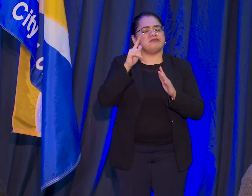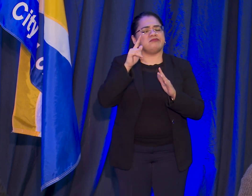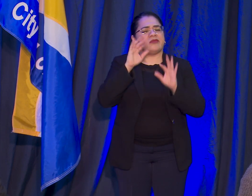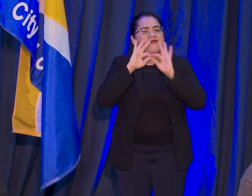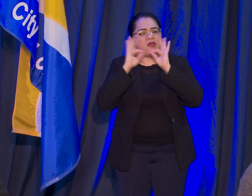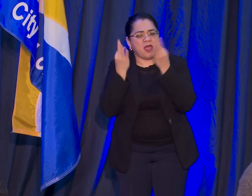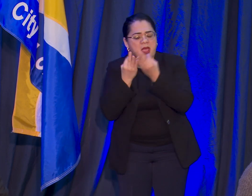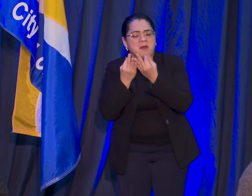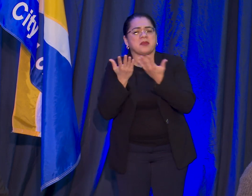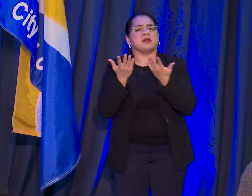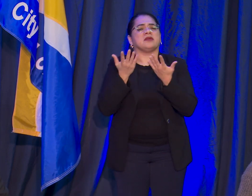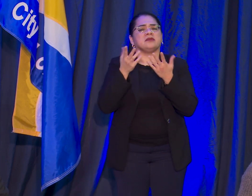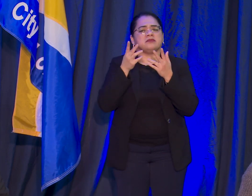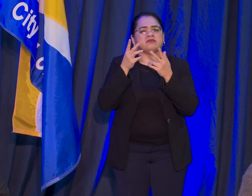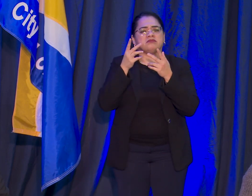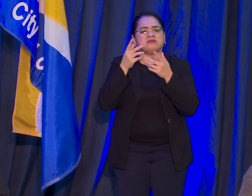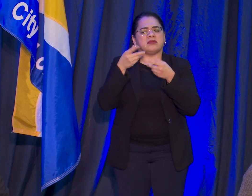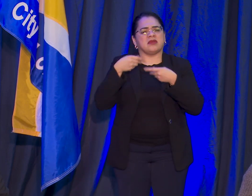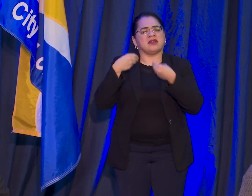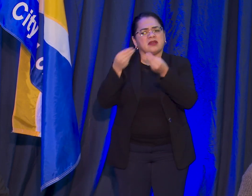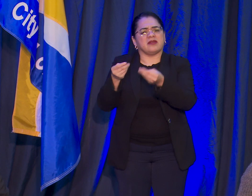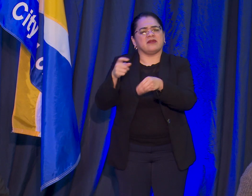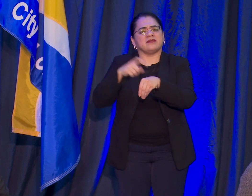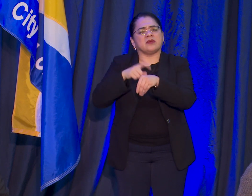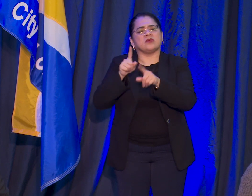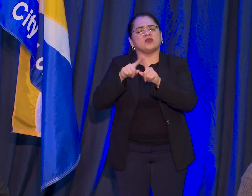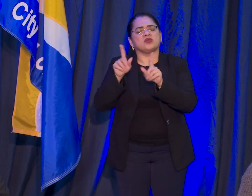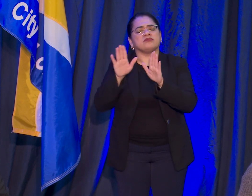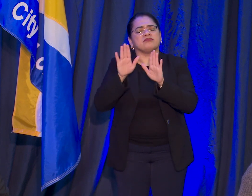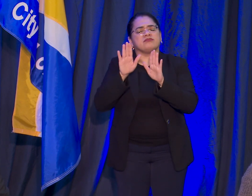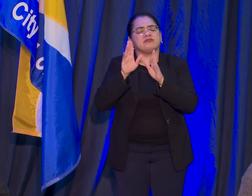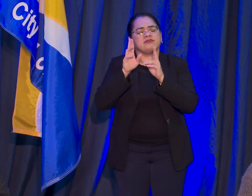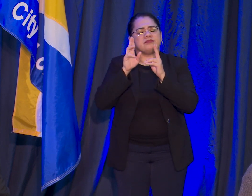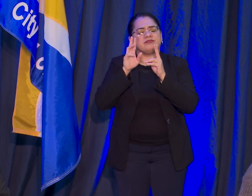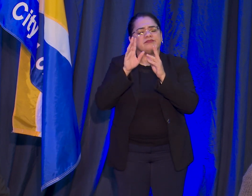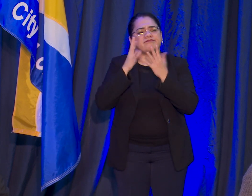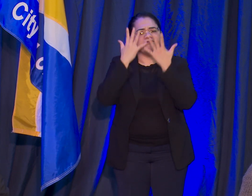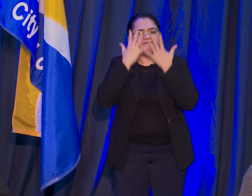saluto seguimos comprar met Eidos a poner fina esta emergencia de salud